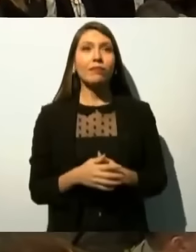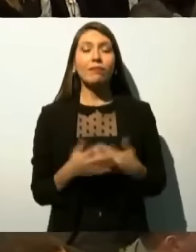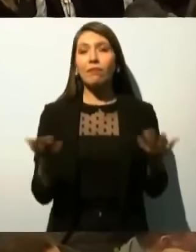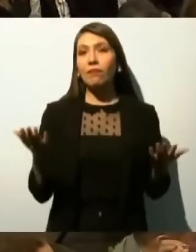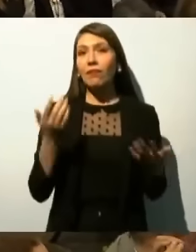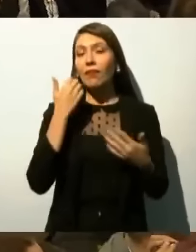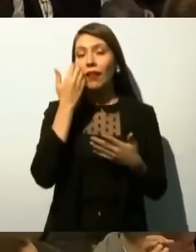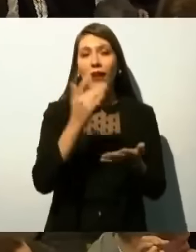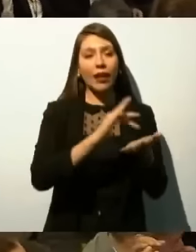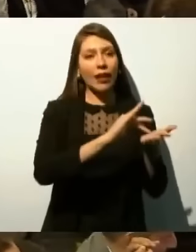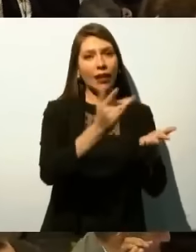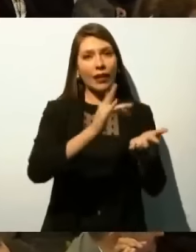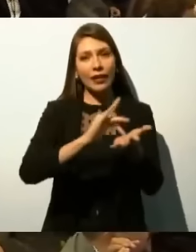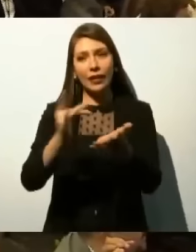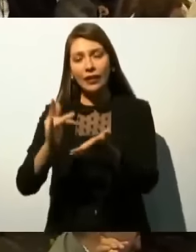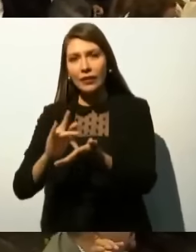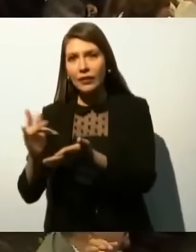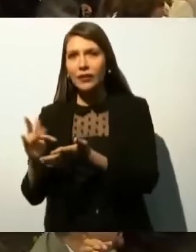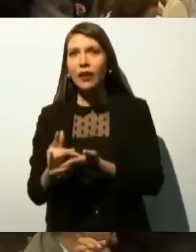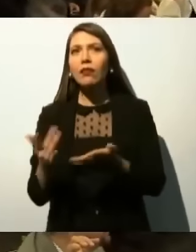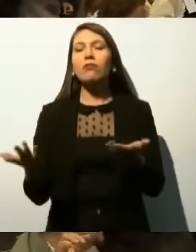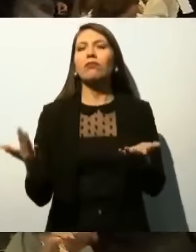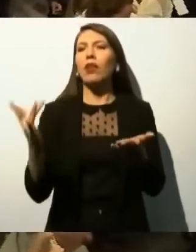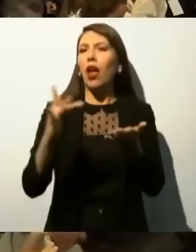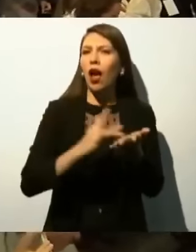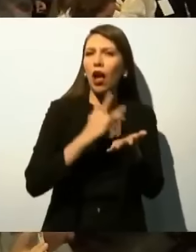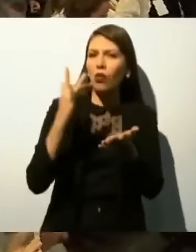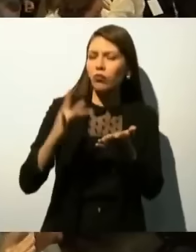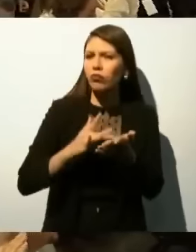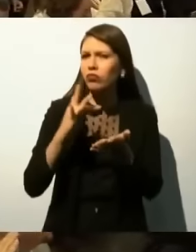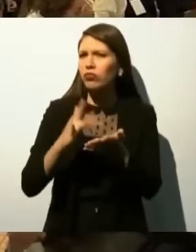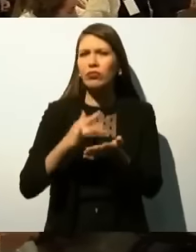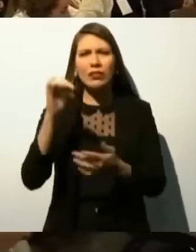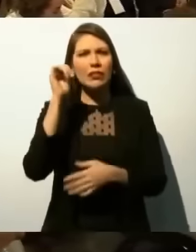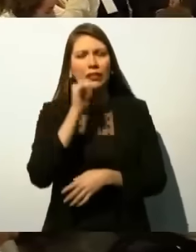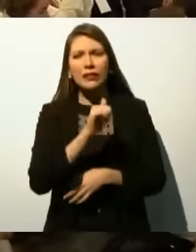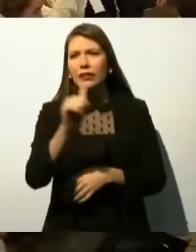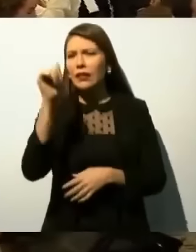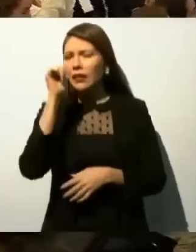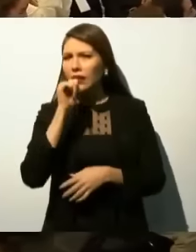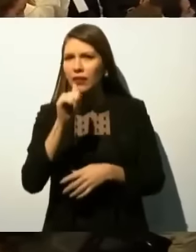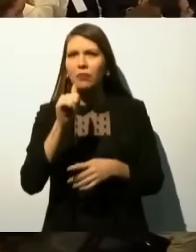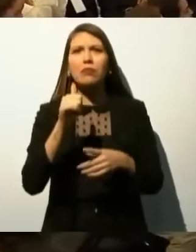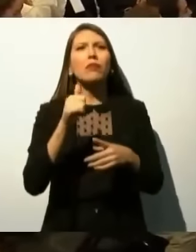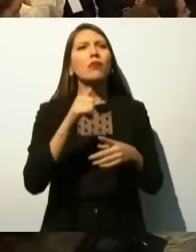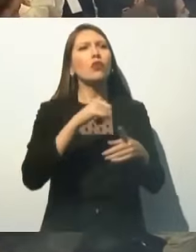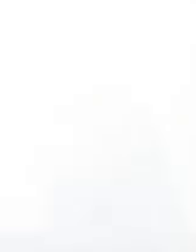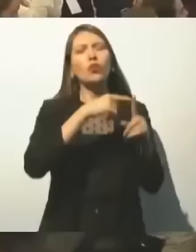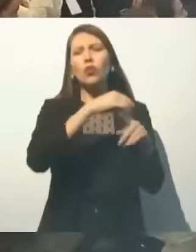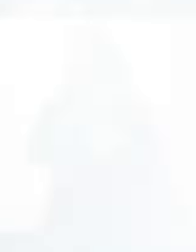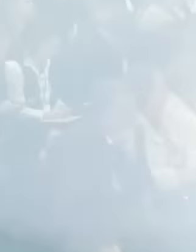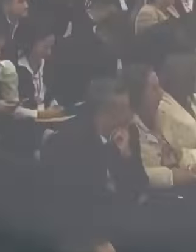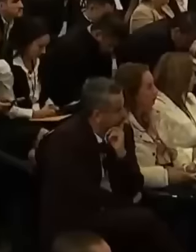que tiene la doora Claudia Shan sobre obras de infraestructura en cada municipio agencia